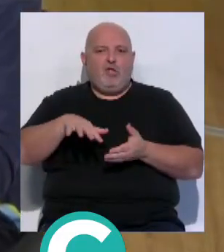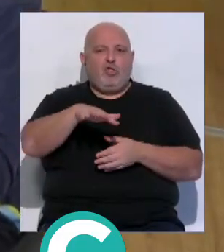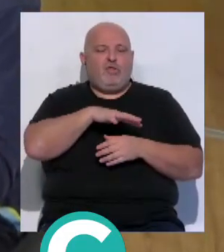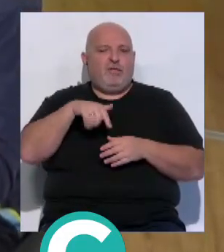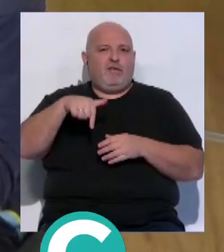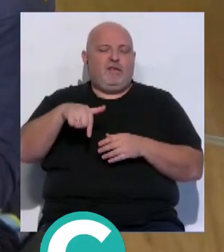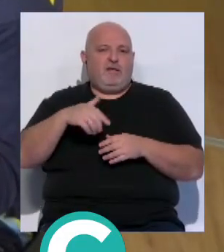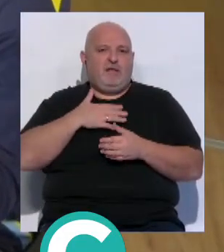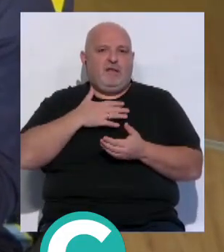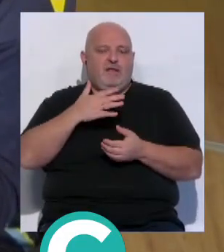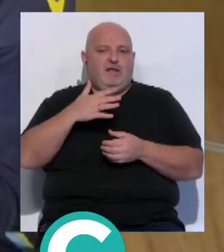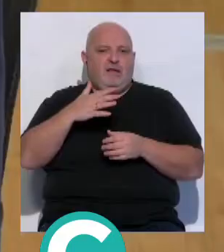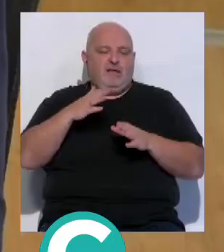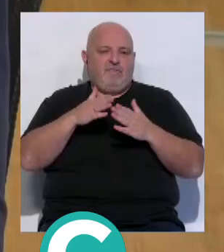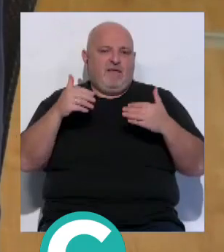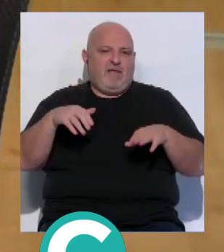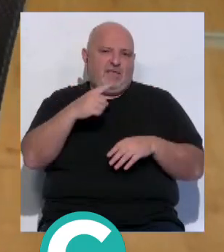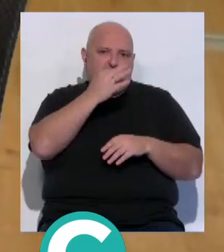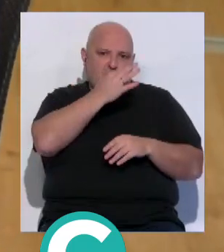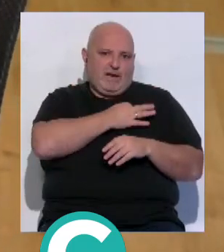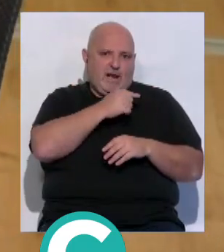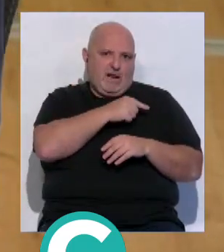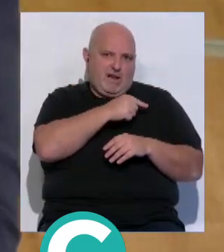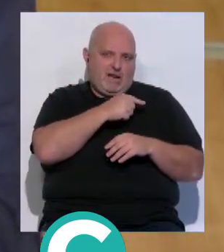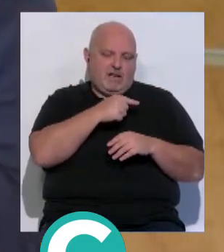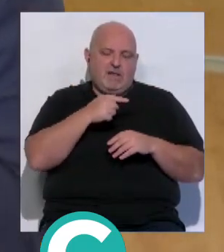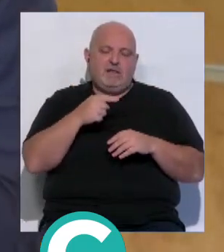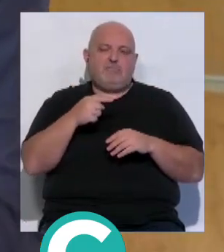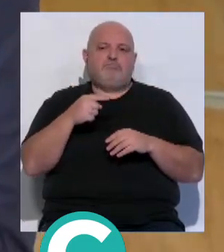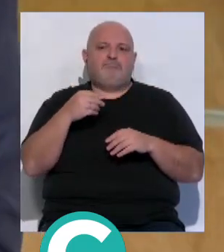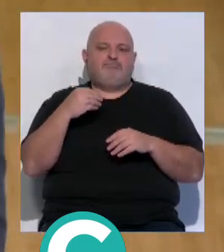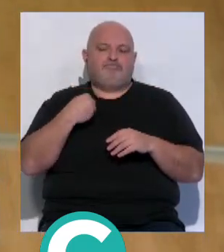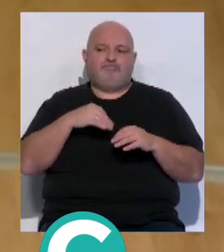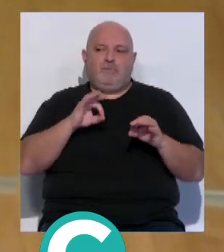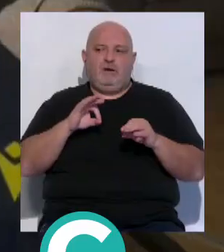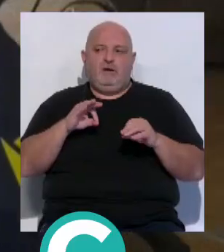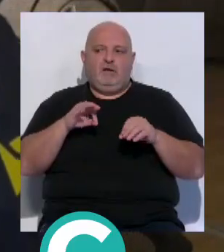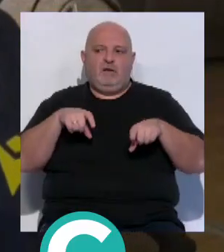en la Ciudad Deportiva Bahía de Cádiz Ahí es donde están todos los cambios de entrenamiento